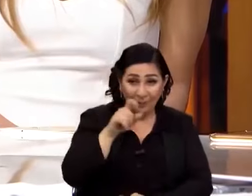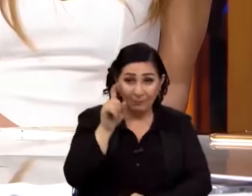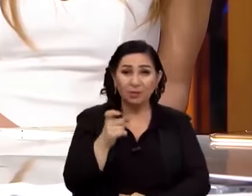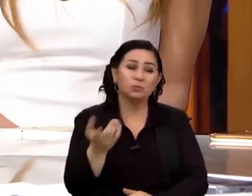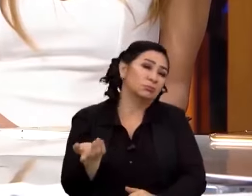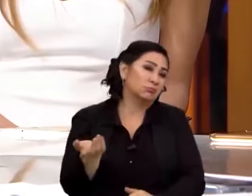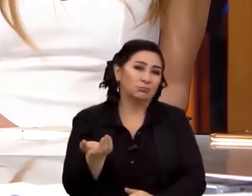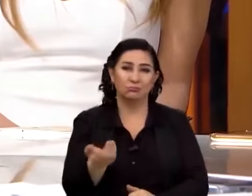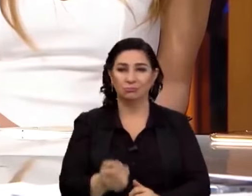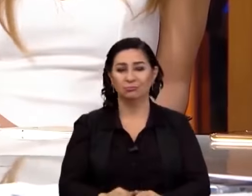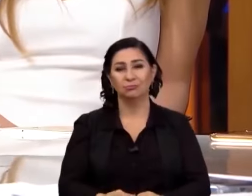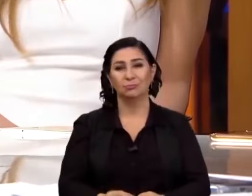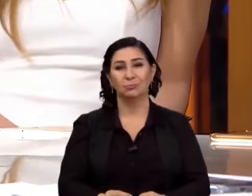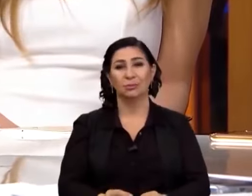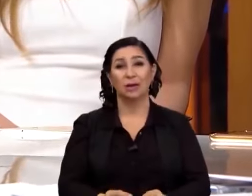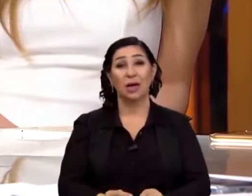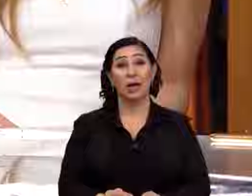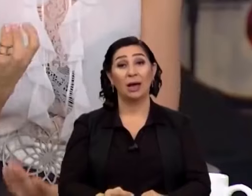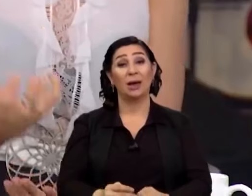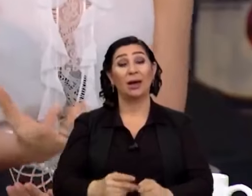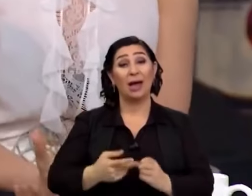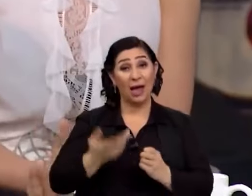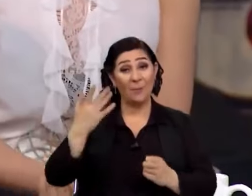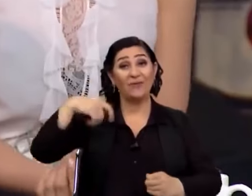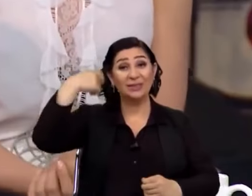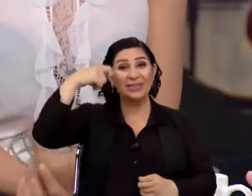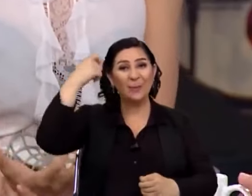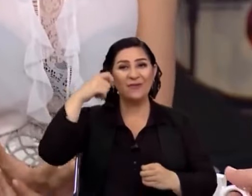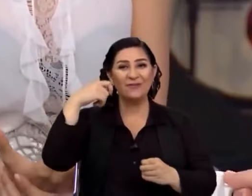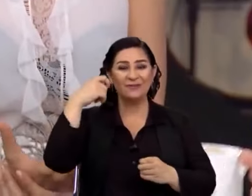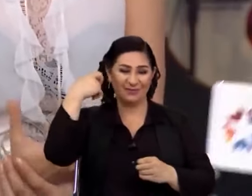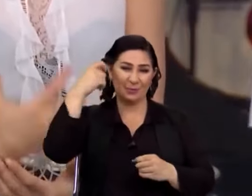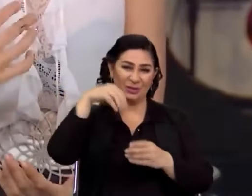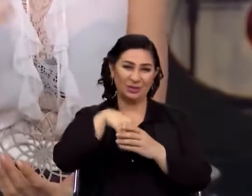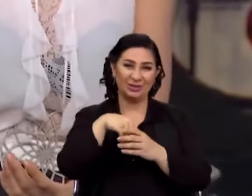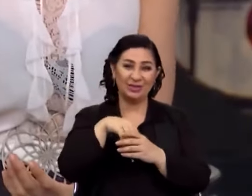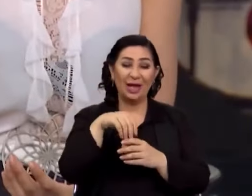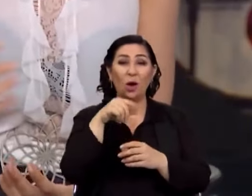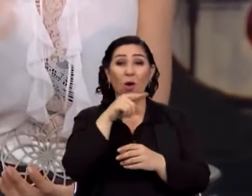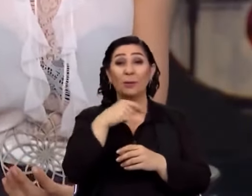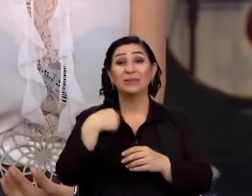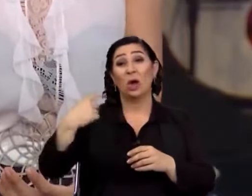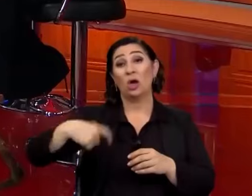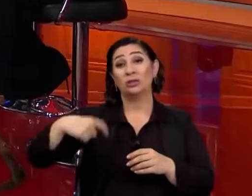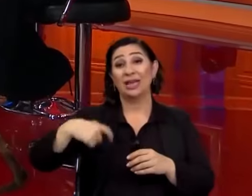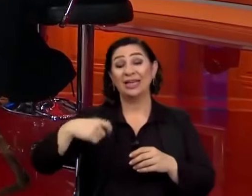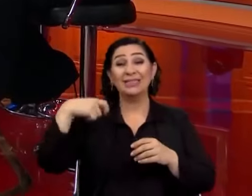yok ama sinema filminde şöyle bir durum var şimdi biz özellikle dizi oyuncuları